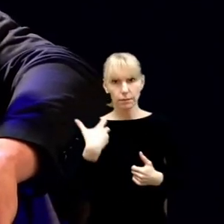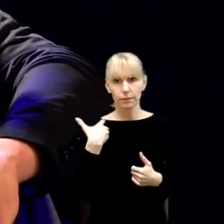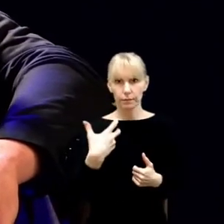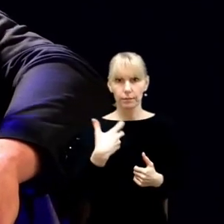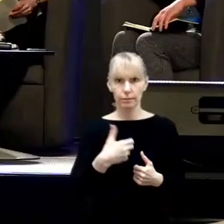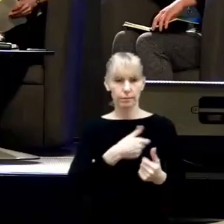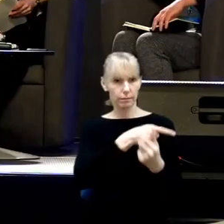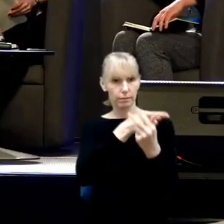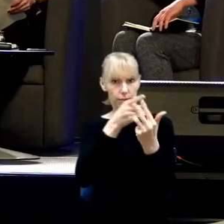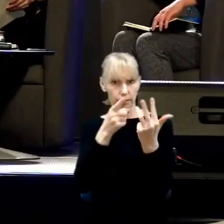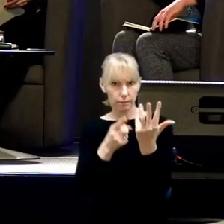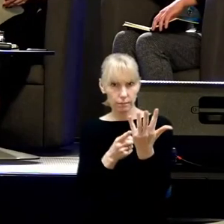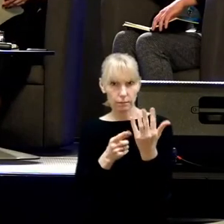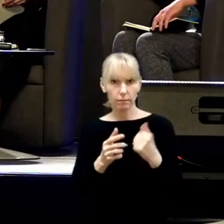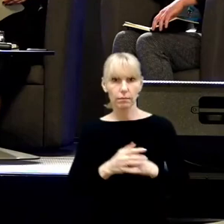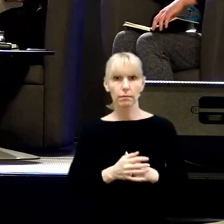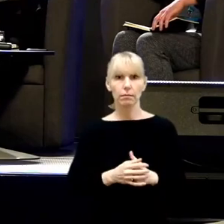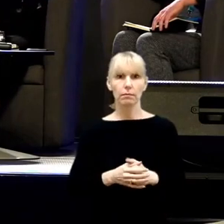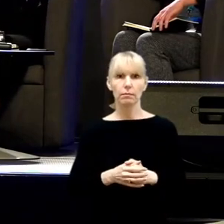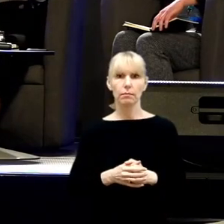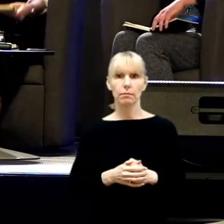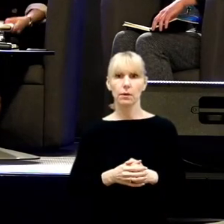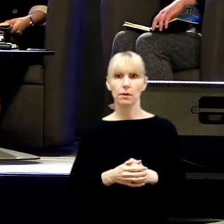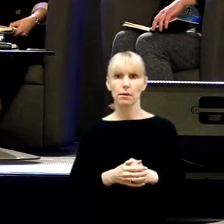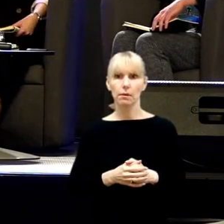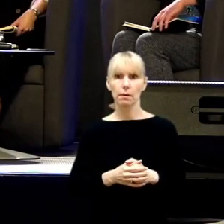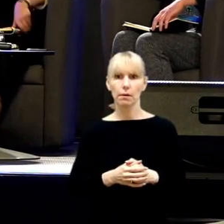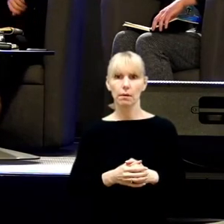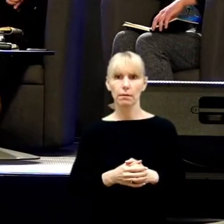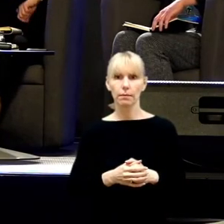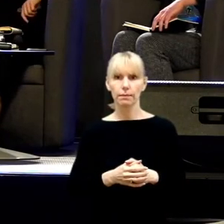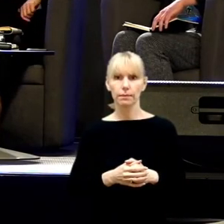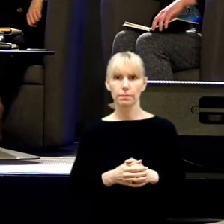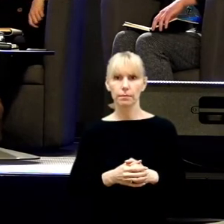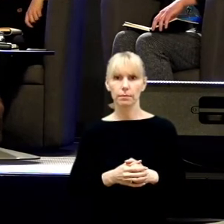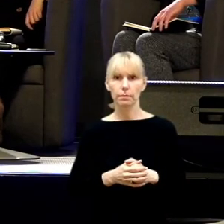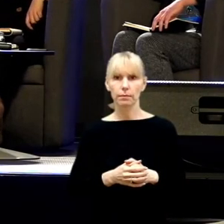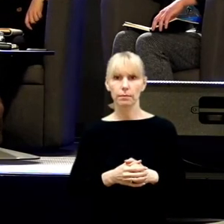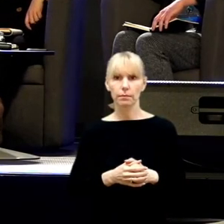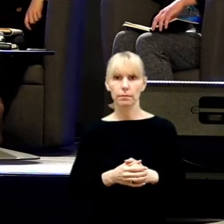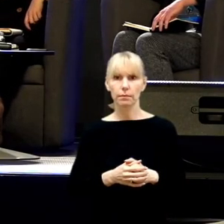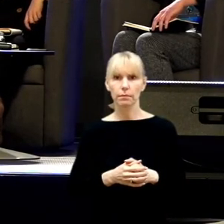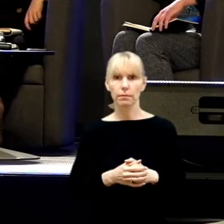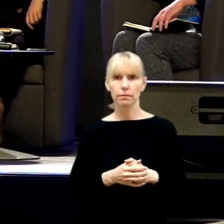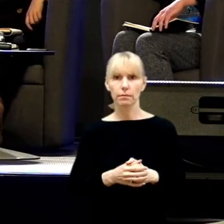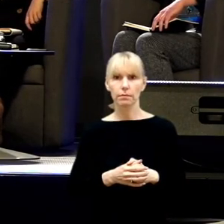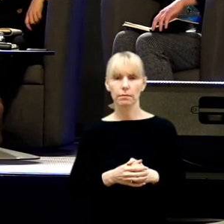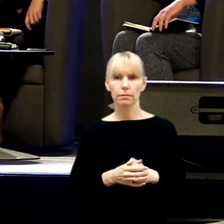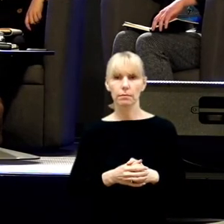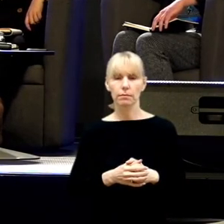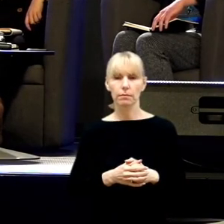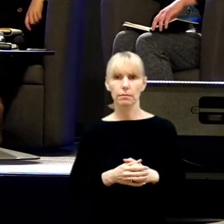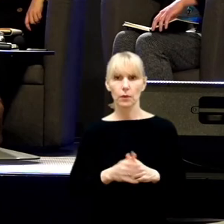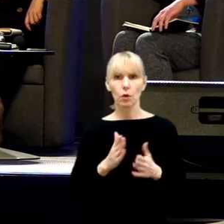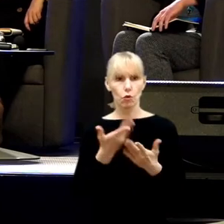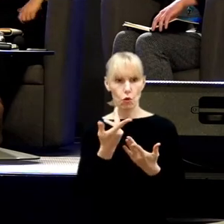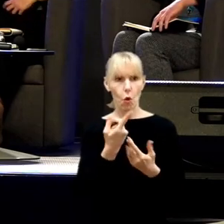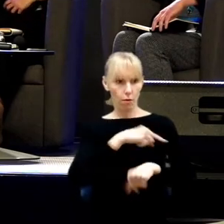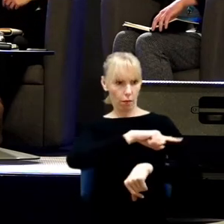w których proszę ich o zabranie głosu podczas tej najbliższej godziny, bo przez godzinę porozmawiamy, a potem jeszcze